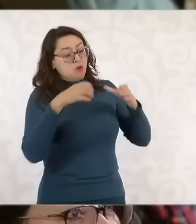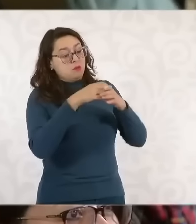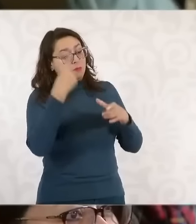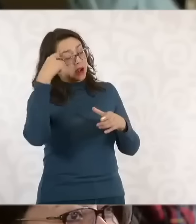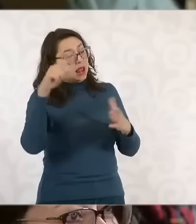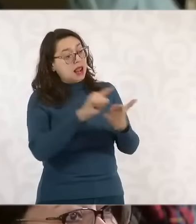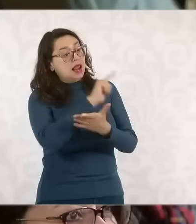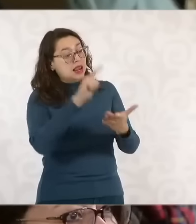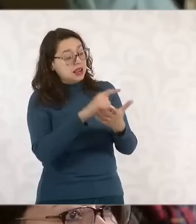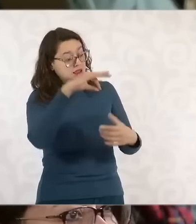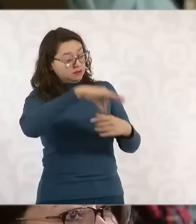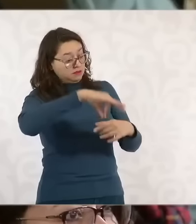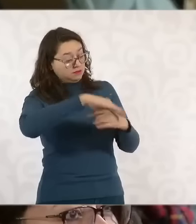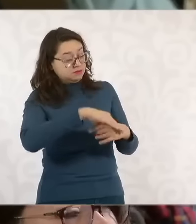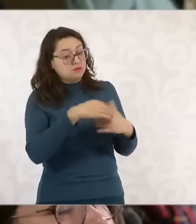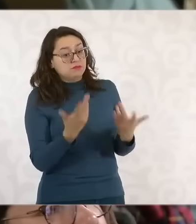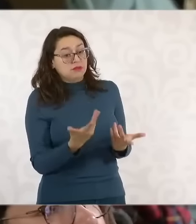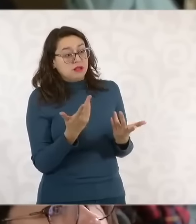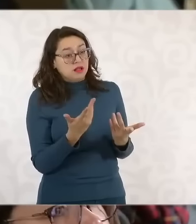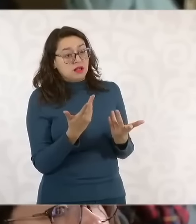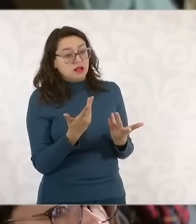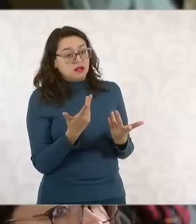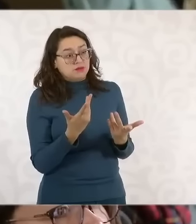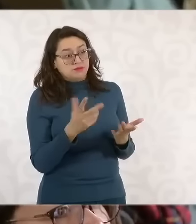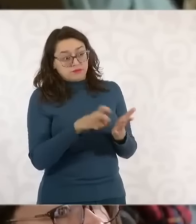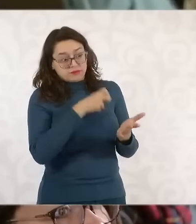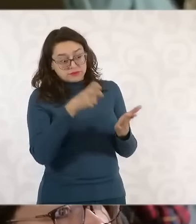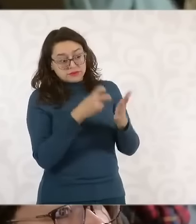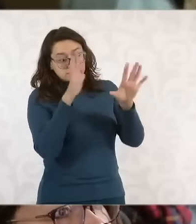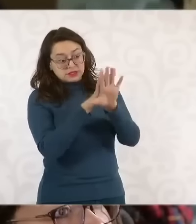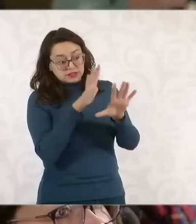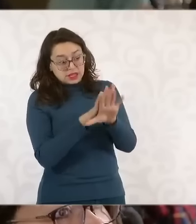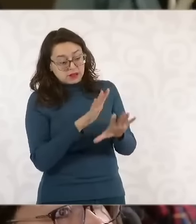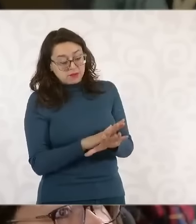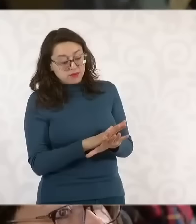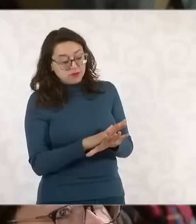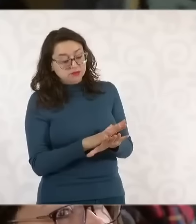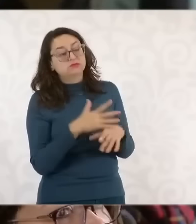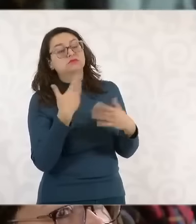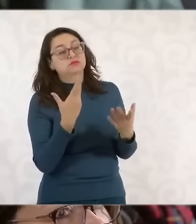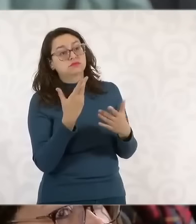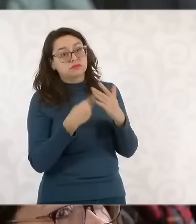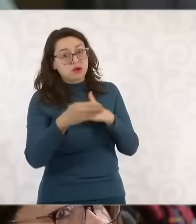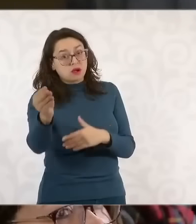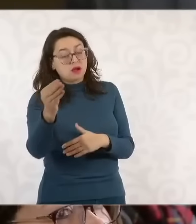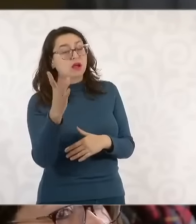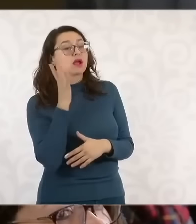para definir sobre lo del esta reforma, esta iniciativa que se va a enviar al Congreso. Eh,